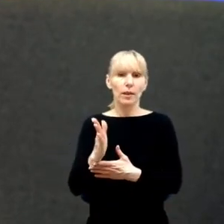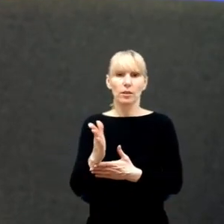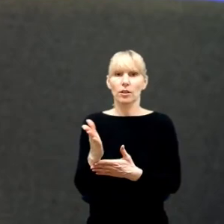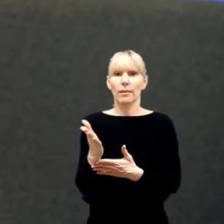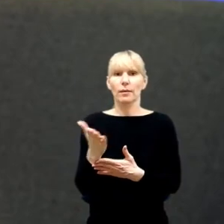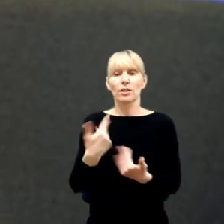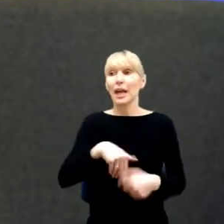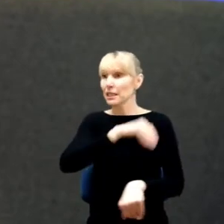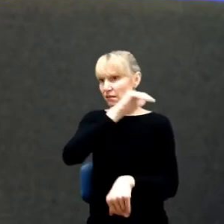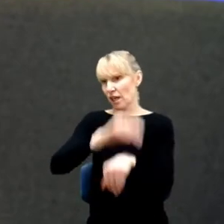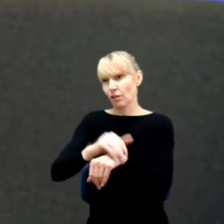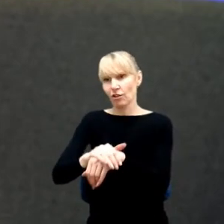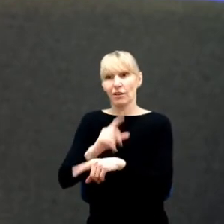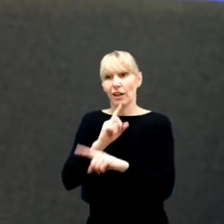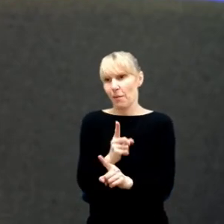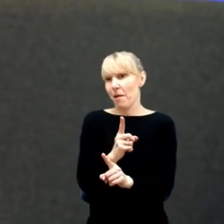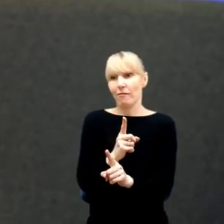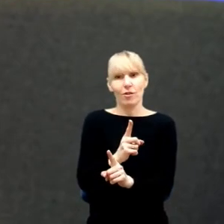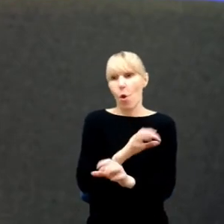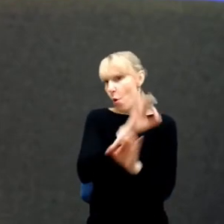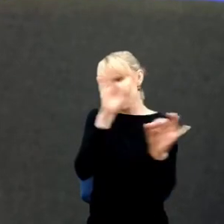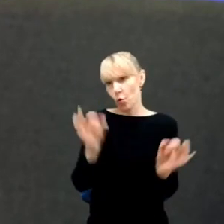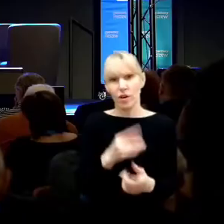Więc moim zdaniem to jest oczywiście jeden element.